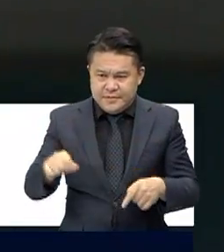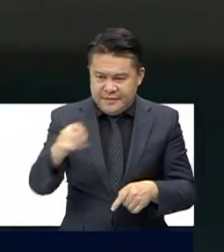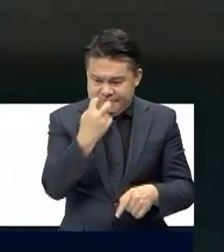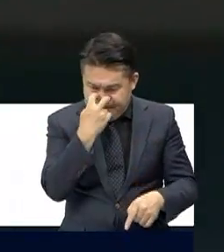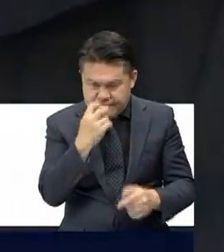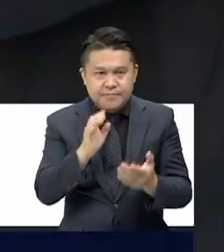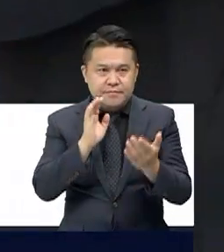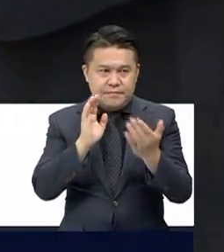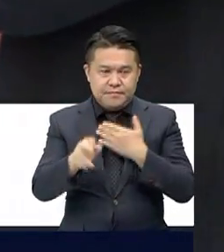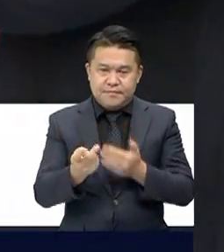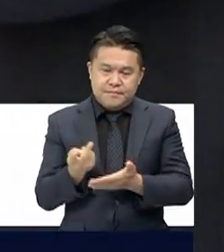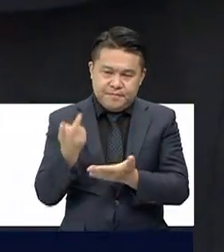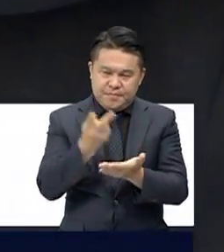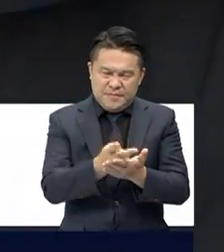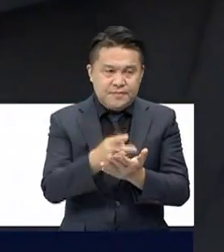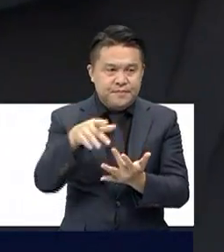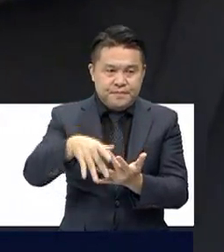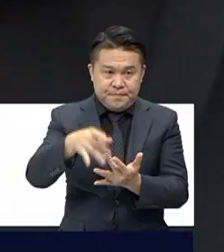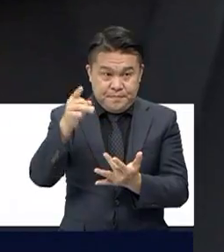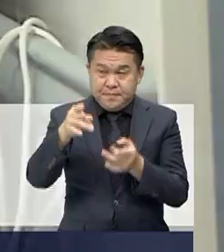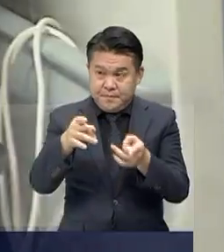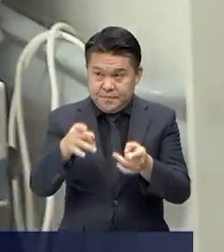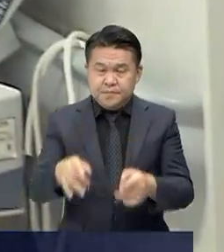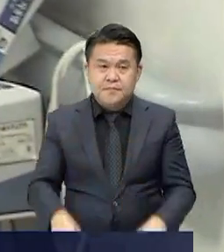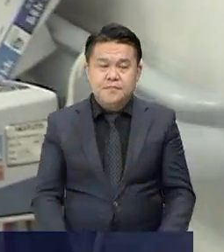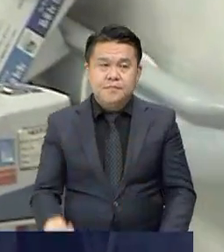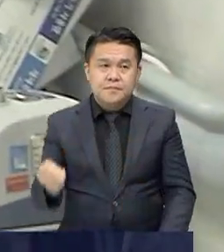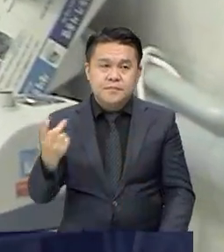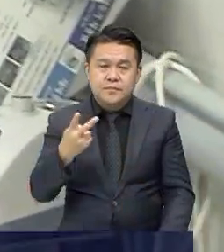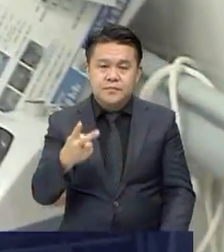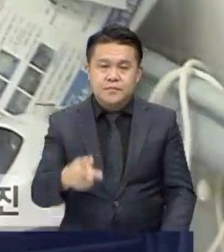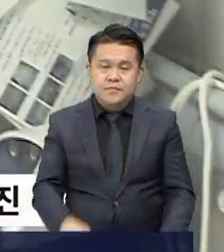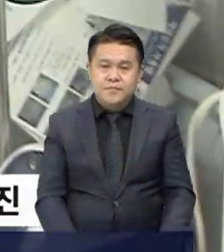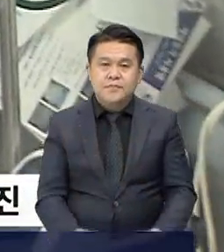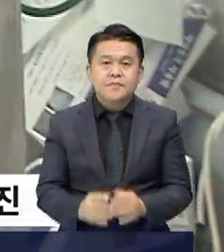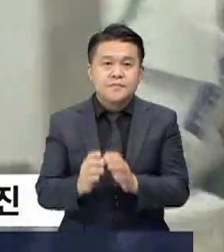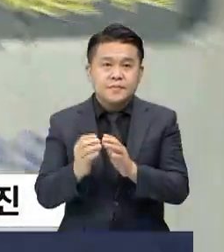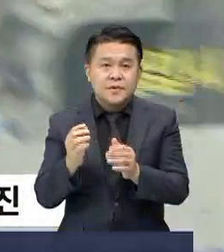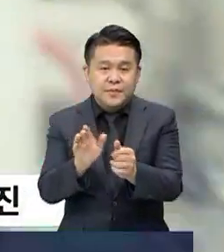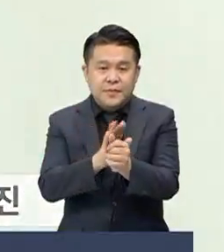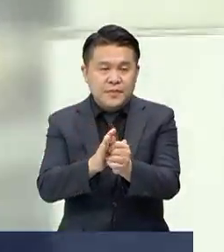하도록 했습니다. 면회는 가급적 실시하지 말고 불가피한